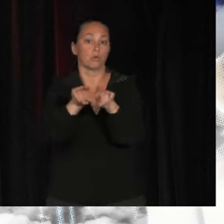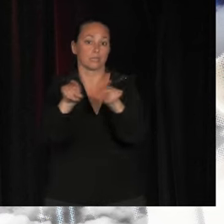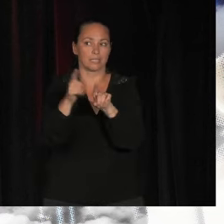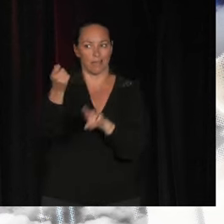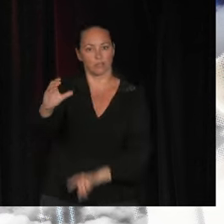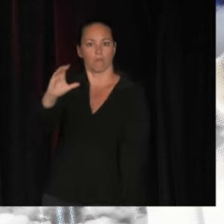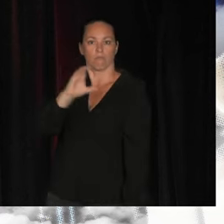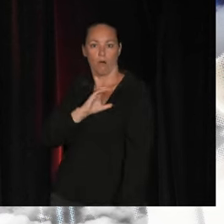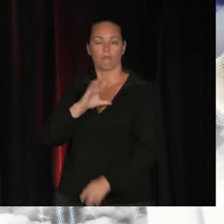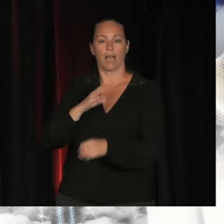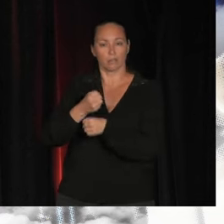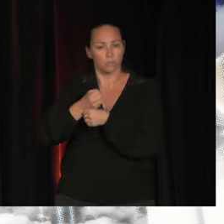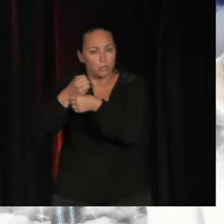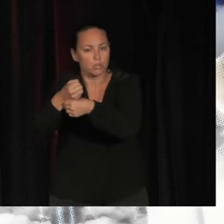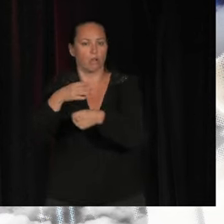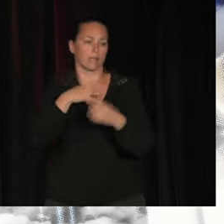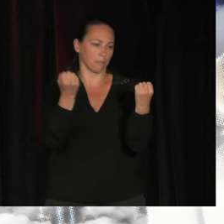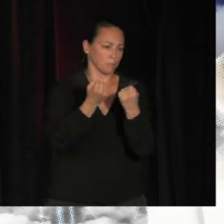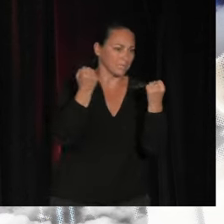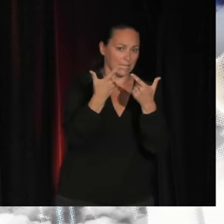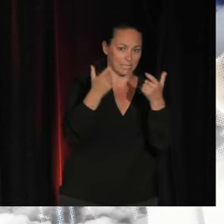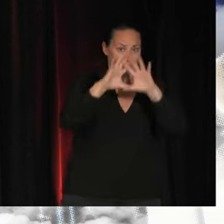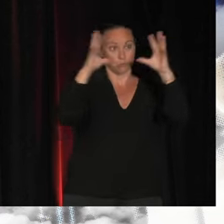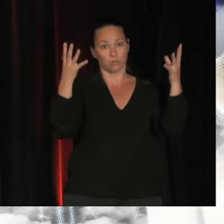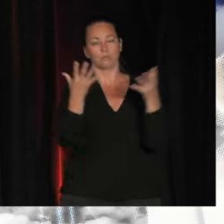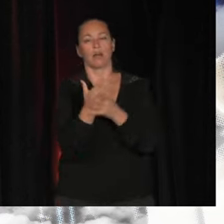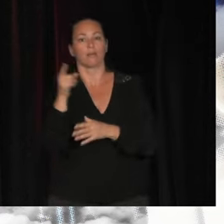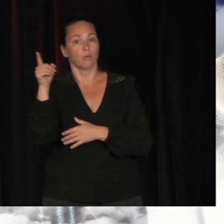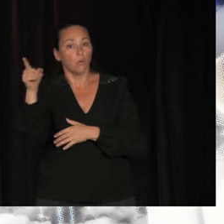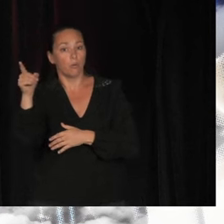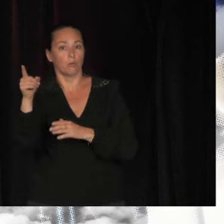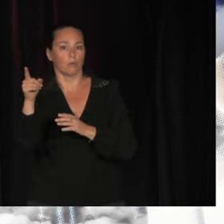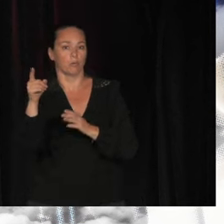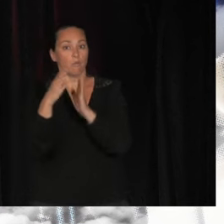Il y a des diffusions, il y a des sponsors, il y a des publicitaires, etc. Et le modèle qu'ils ont utilisé, parce que ce sont des Américains,